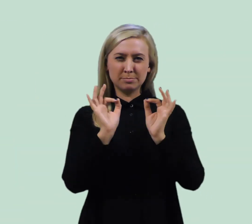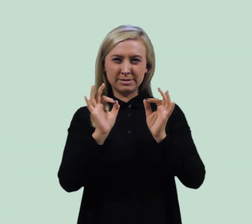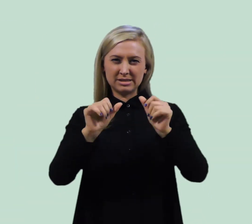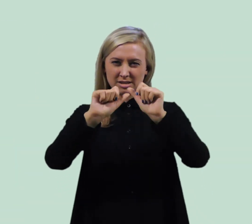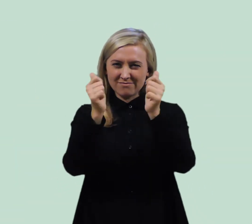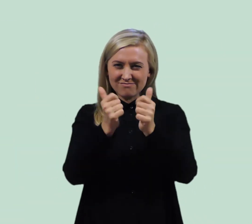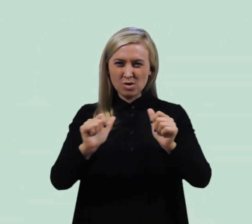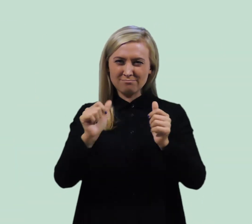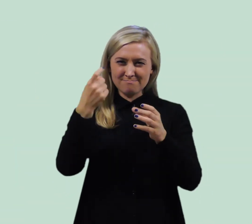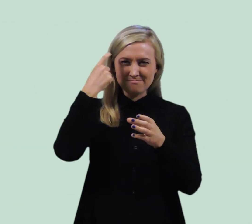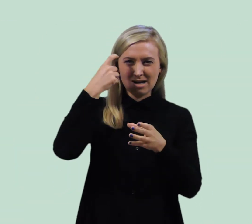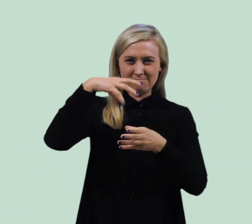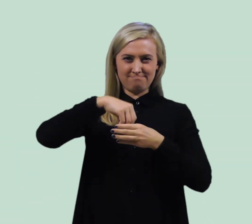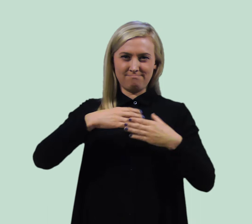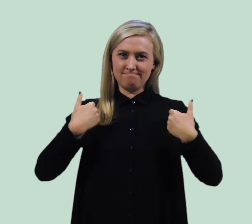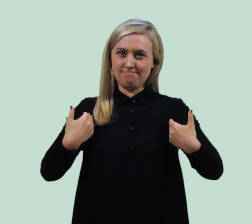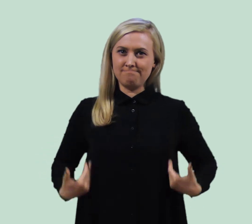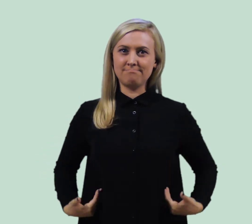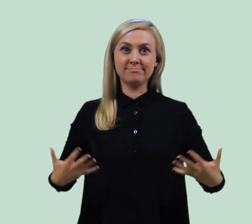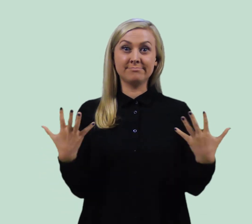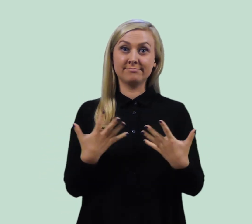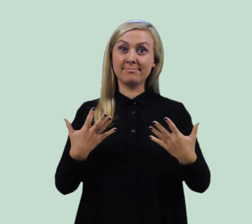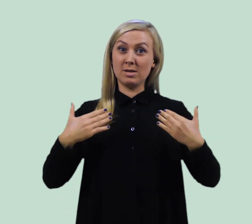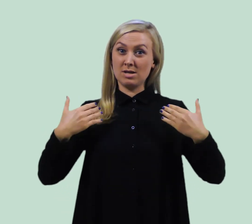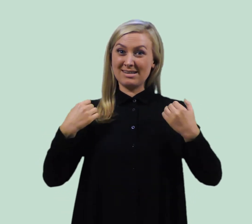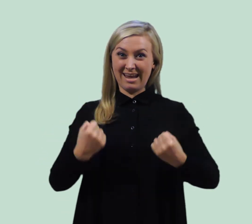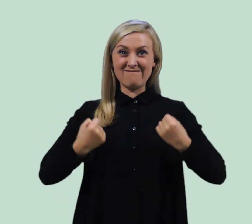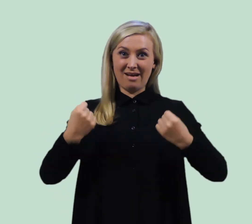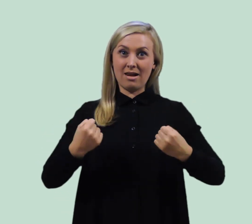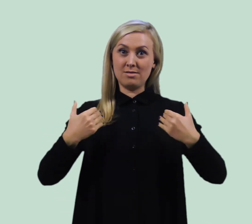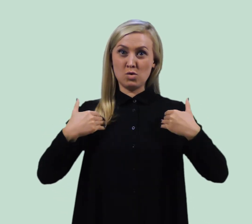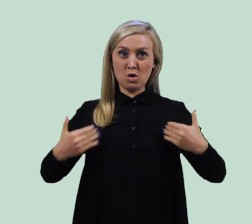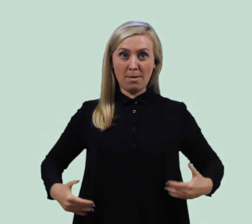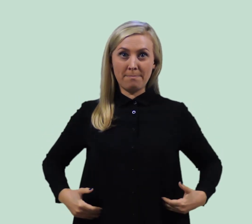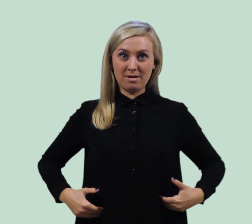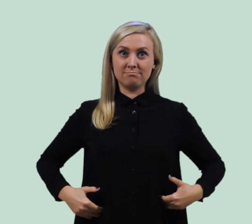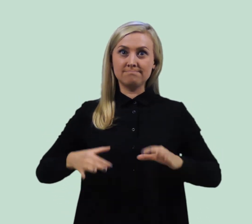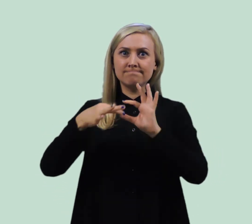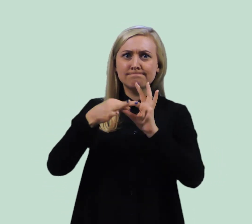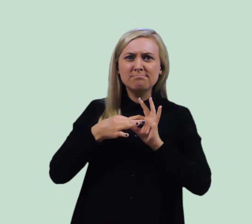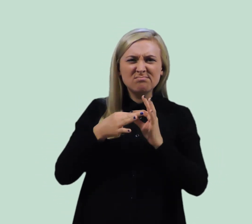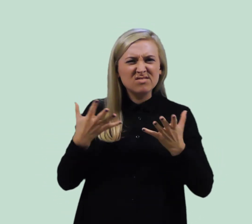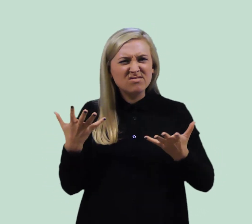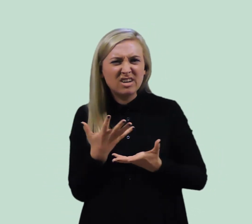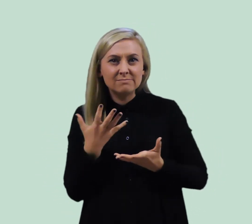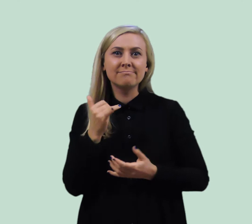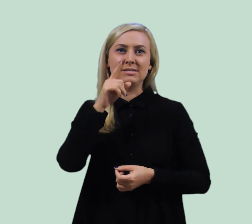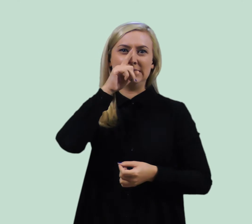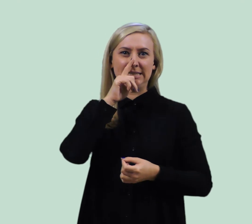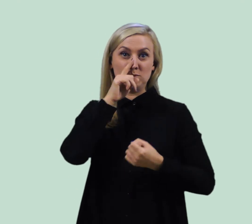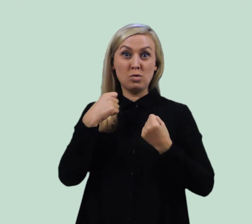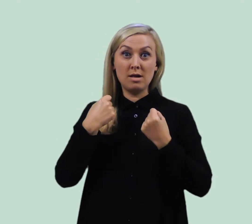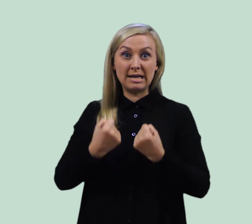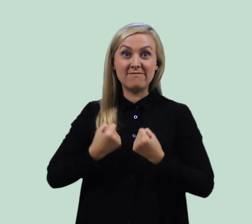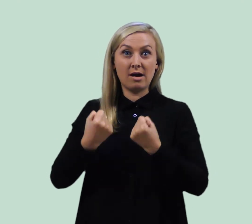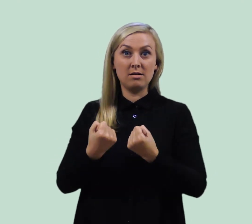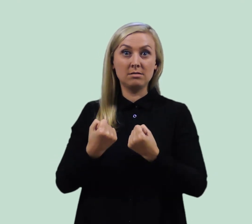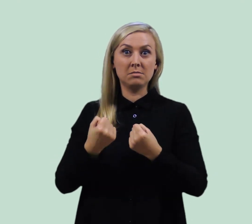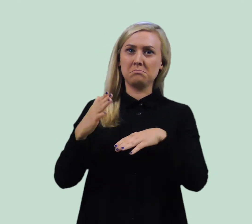Eine Form der körperlichen Gewalt ist sexuelle Gewalt.